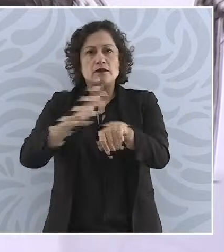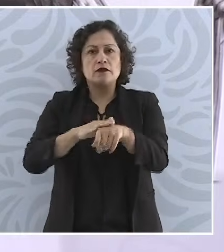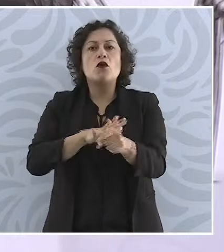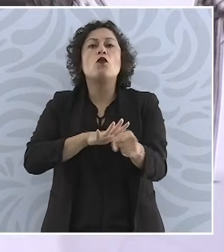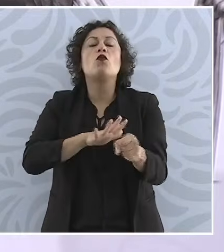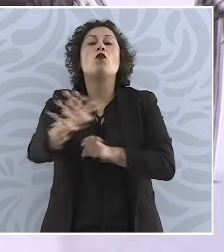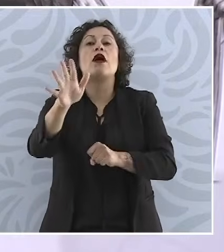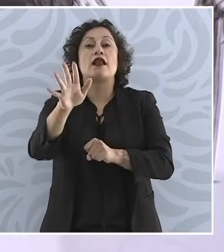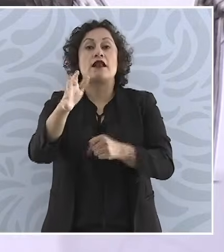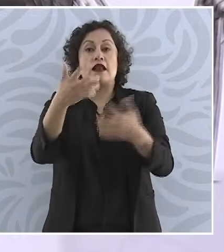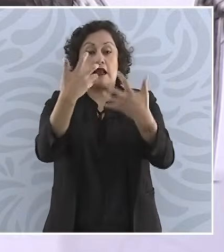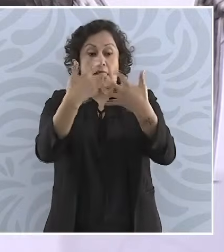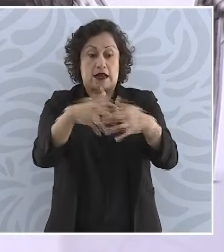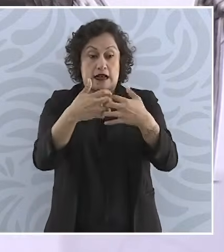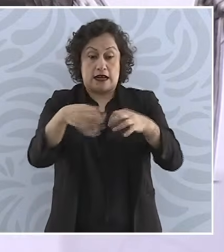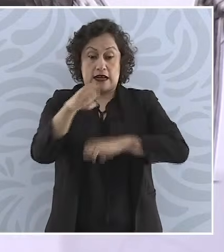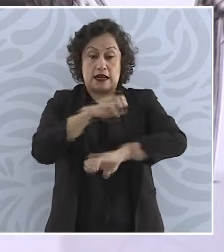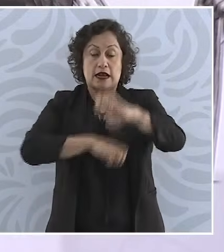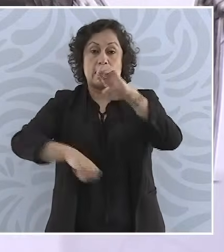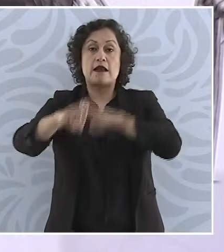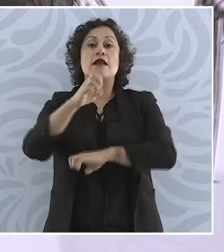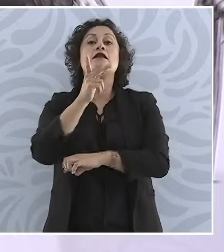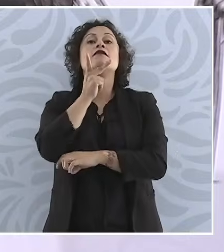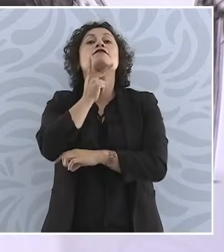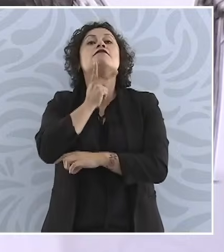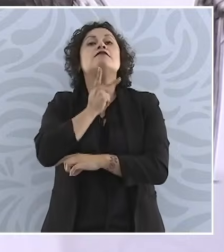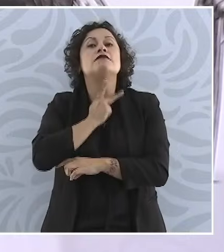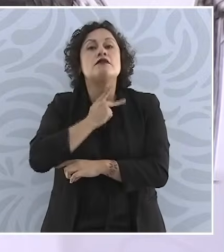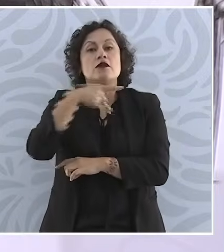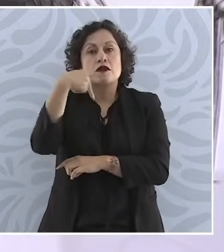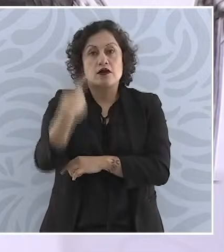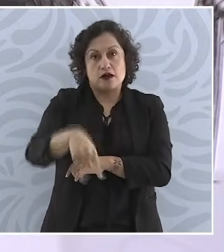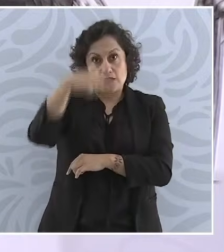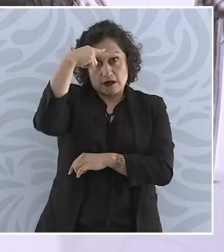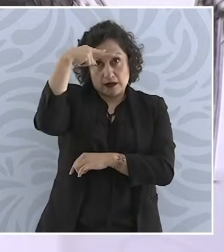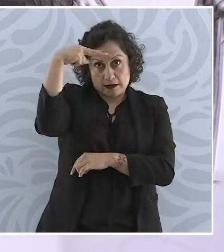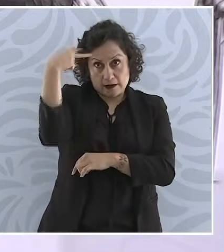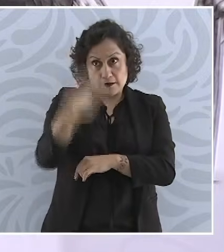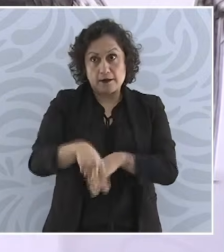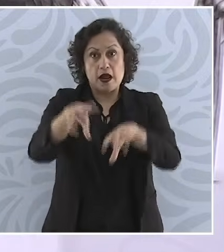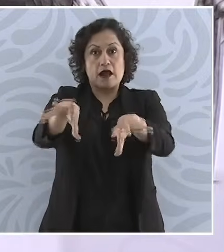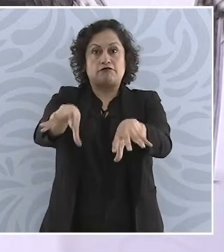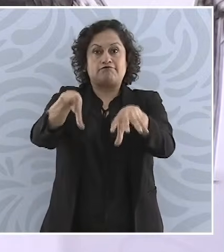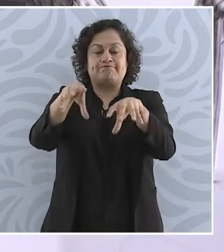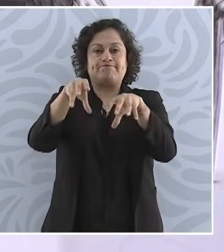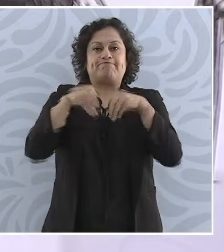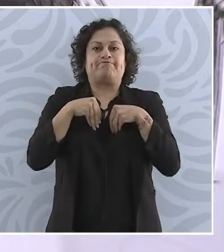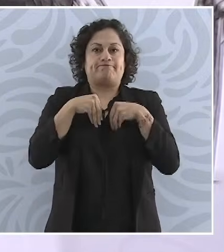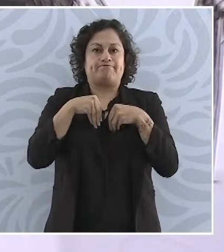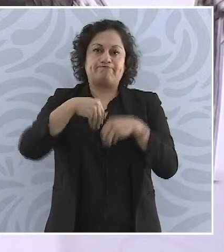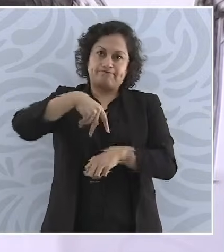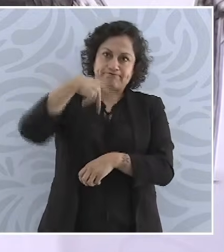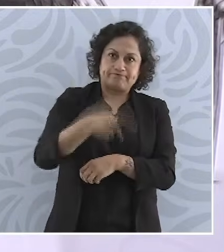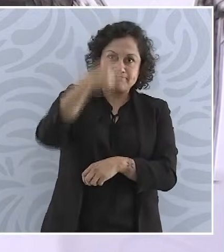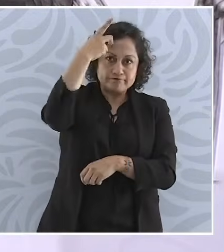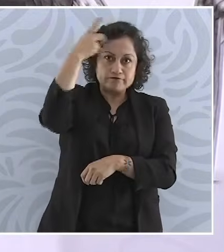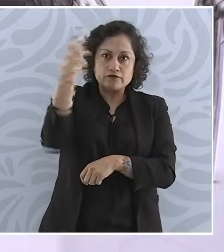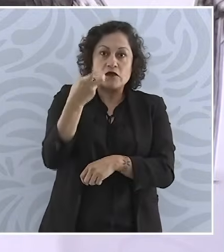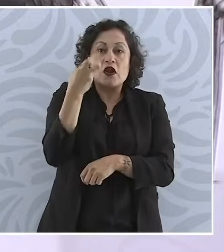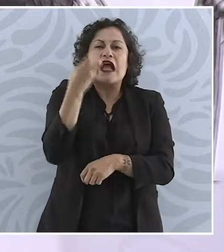puesto que ello ha significado el principio de nuestra libertad económica Claro está que la